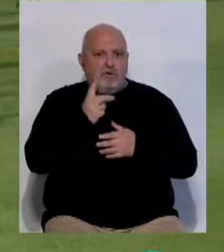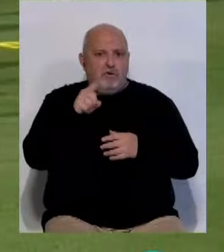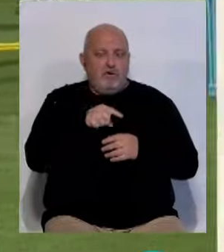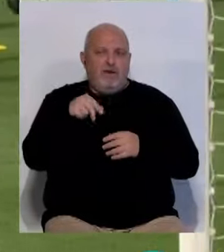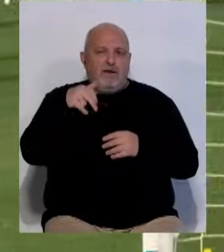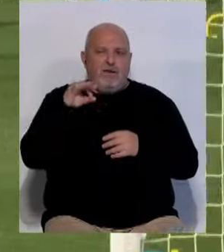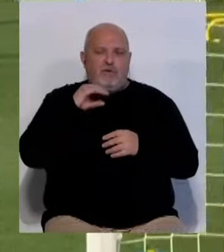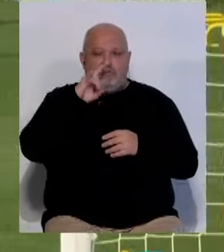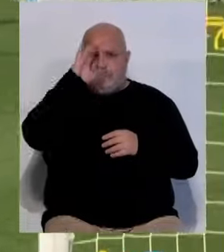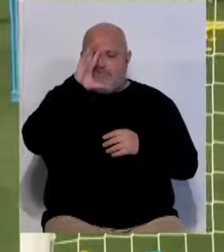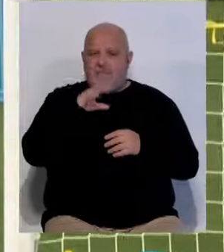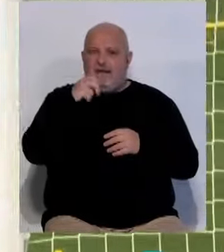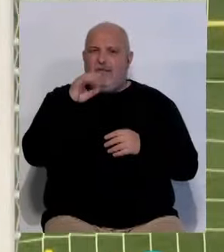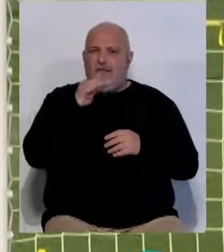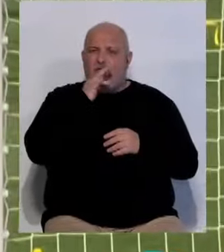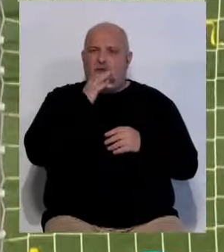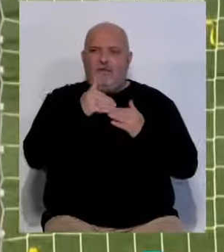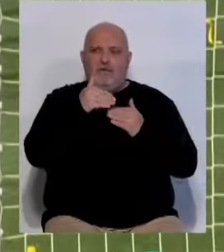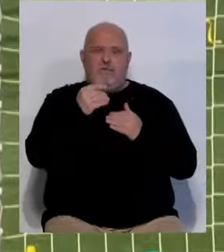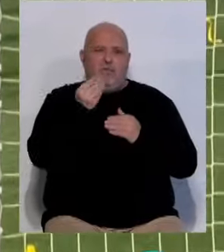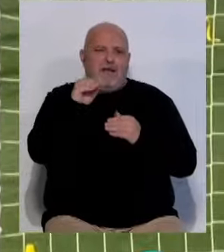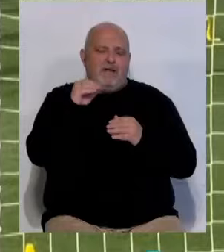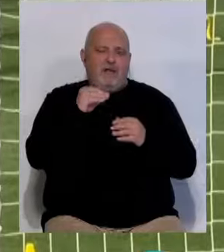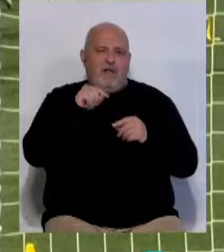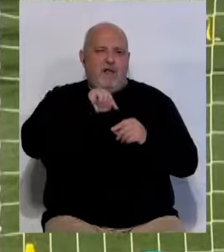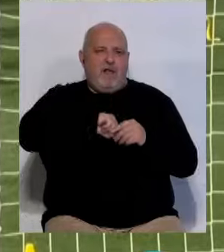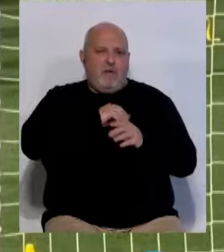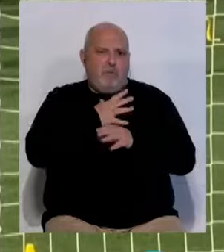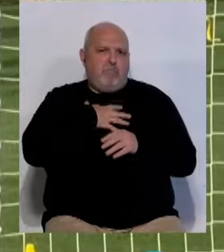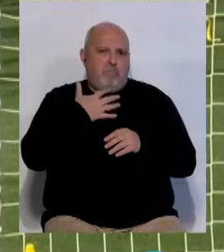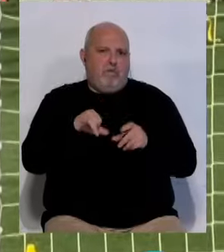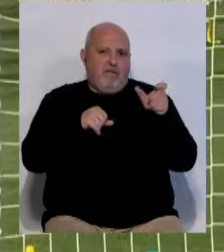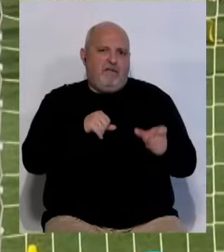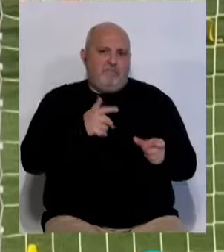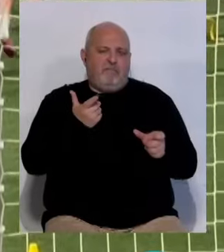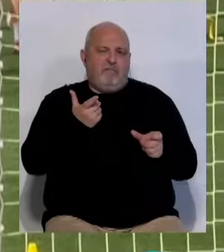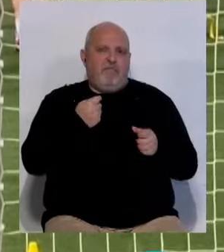negredo yo creo que negredo todavía tiene un poco de fútbol en sus bota para dar para dar